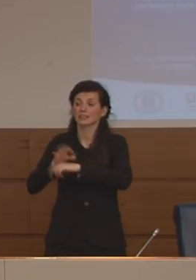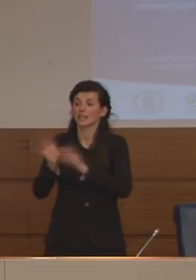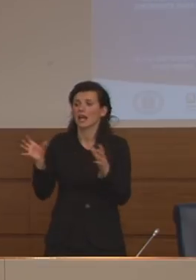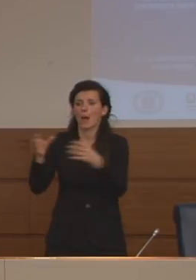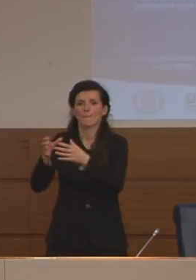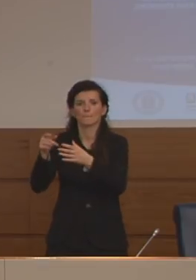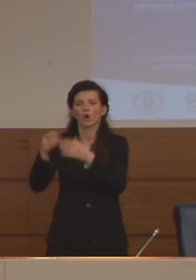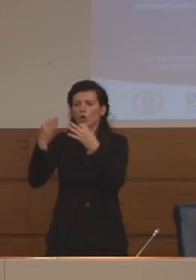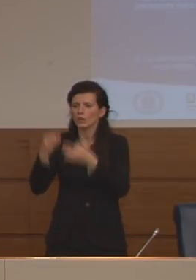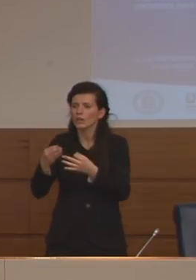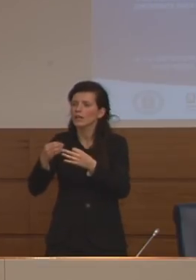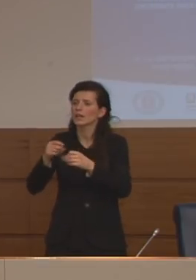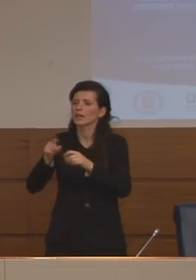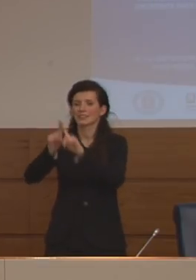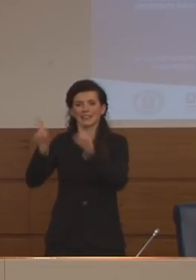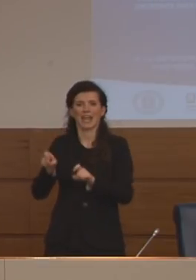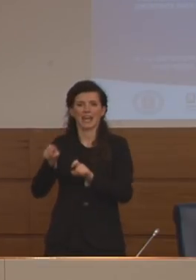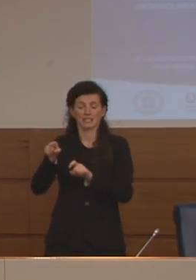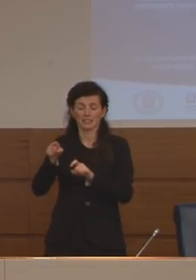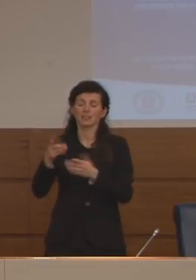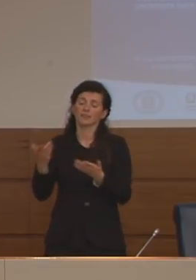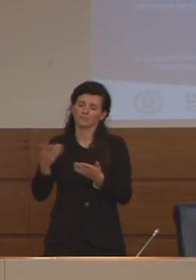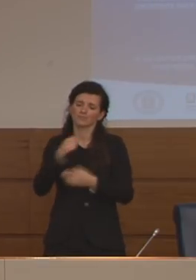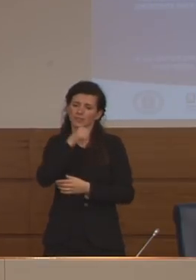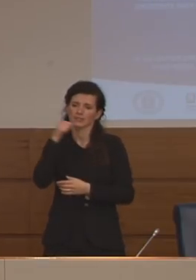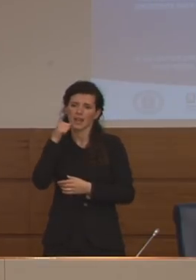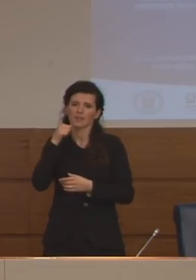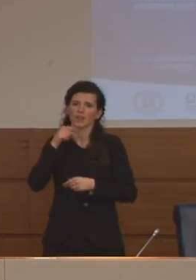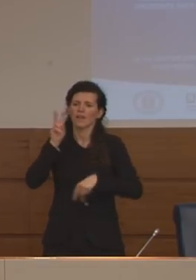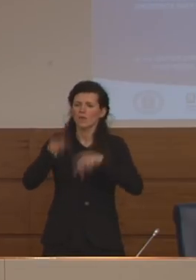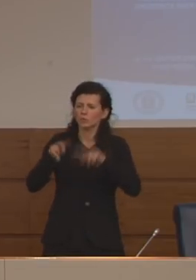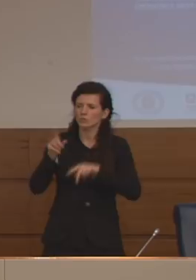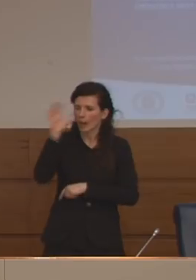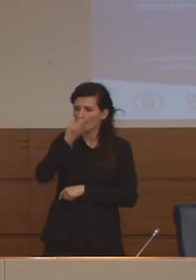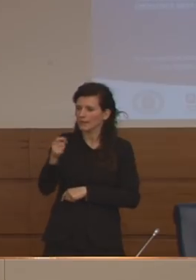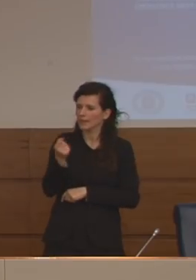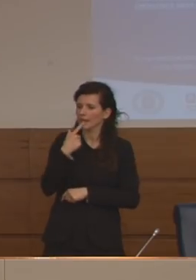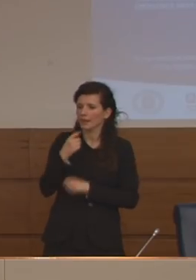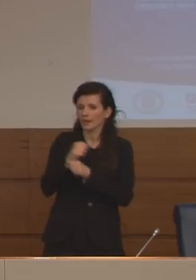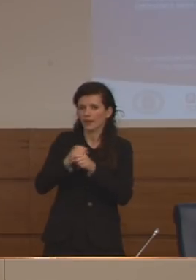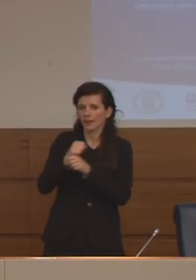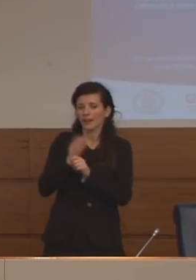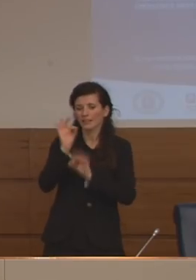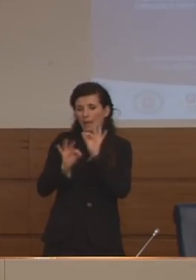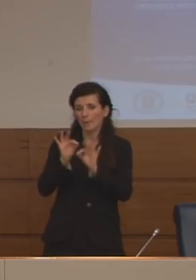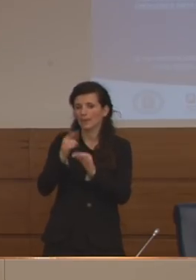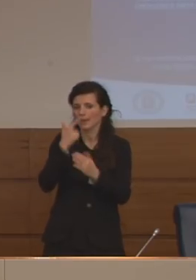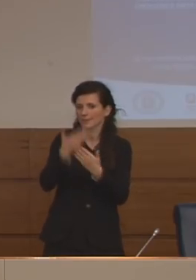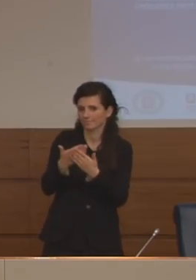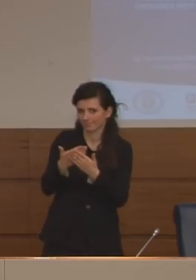E questo richiede anche tempi per poter poi valutare l'impatto sul decorso clinico delle patologie. Quindi non sono in grado di darle